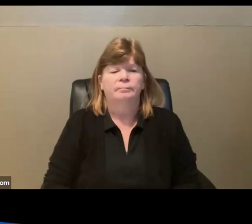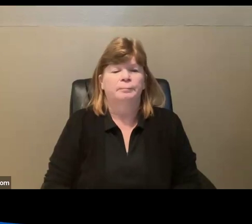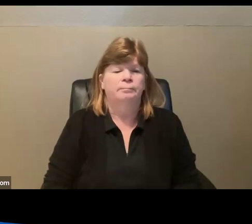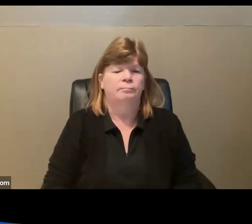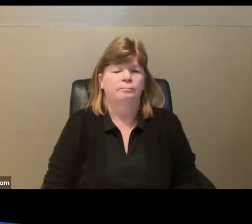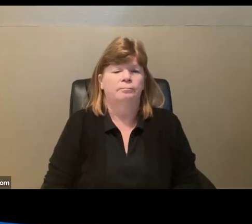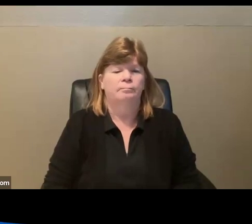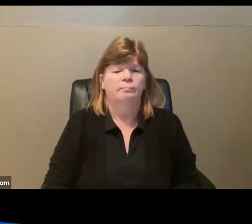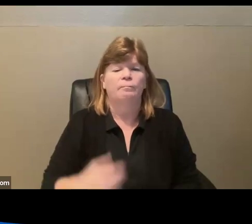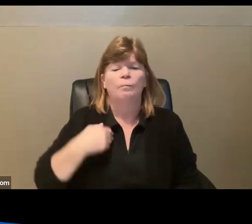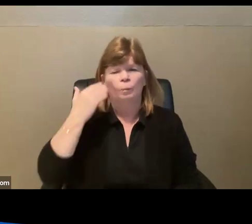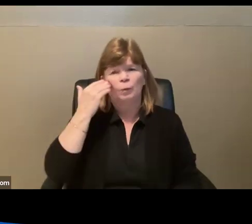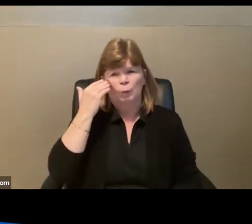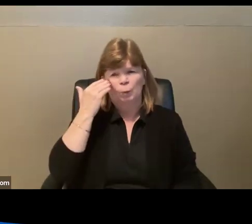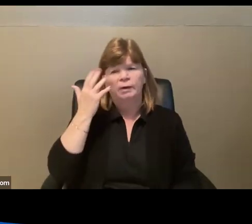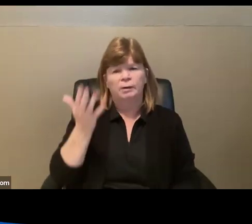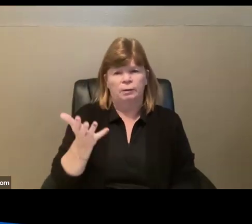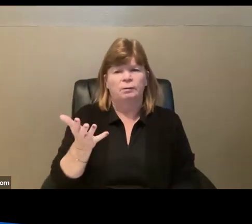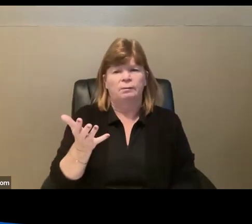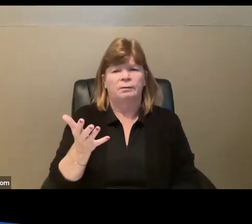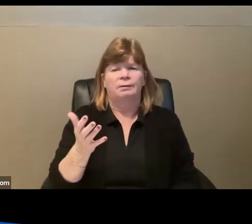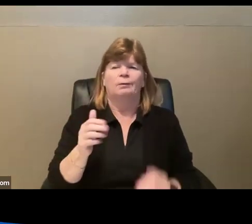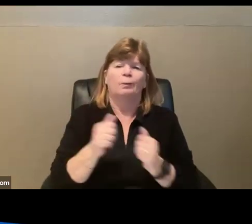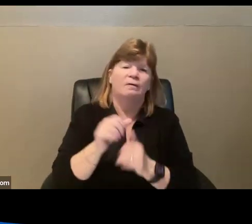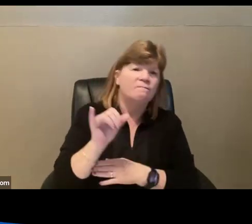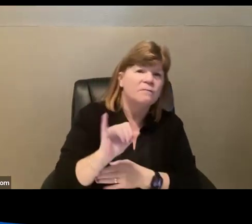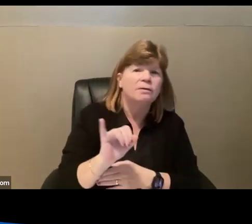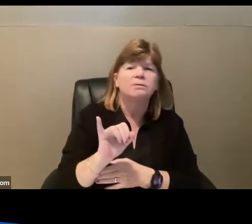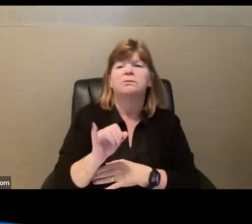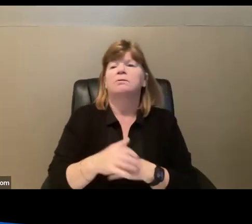Lo sabemos con una infección o sabemos que algunas personas,